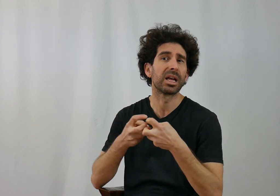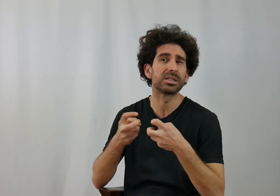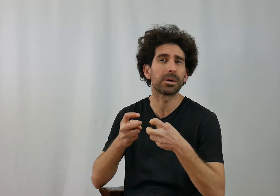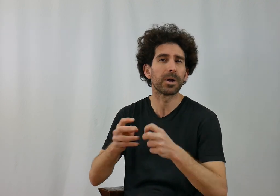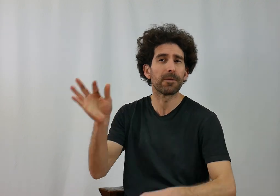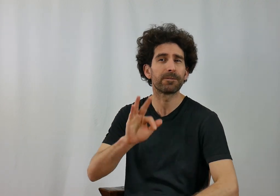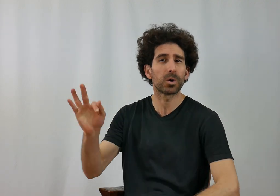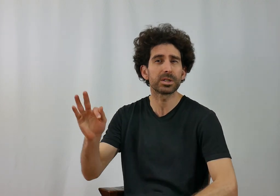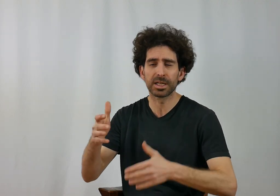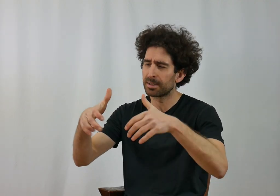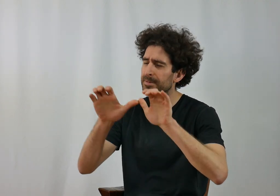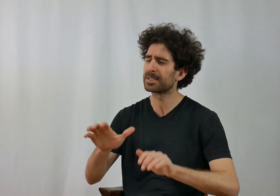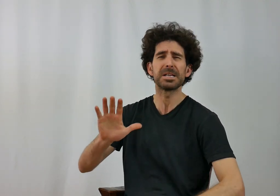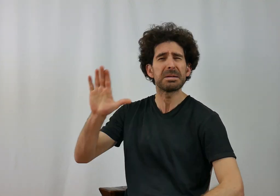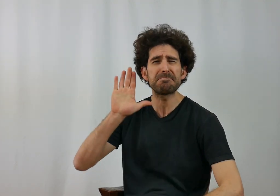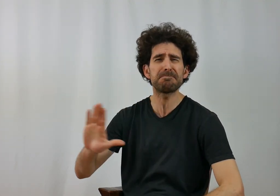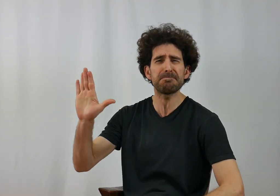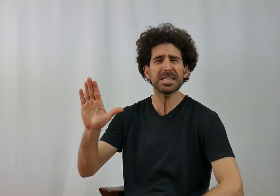Par exemple, c'est typique de l'administration française.